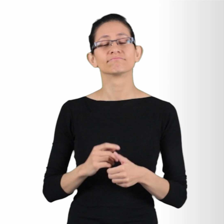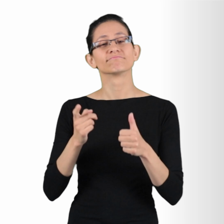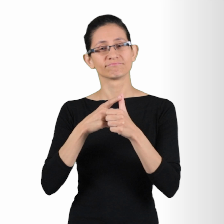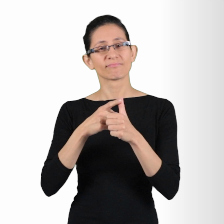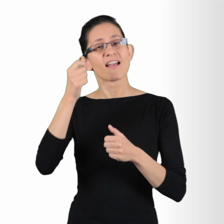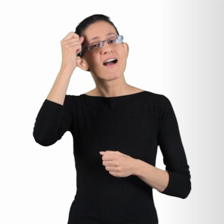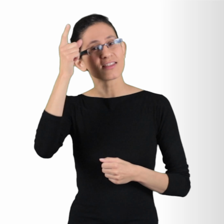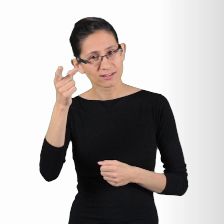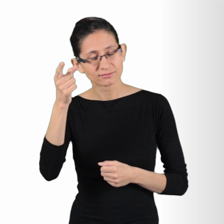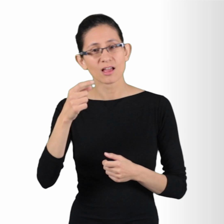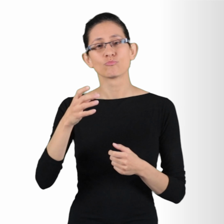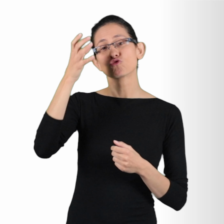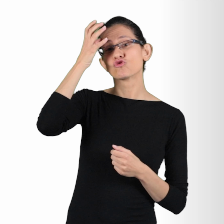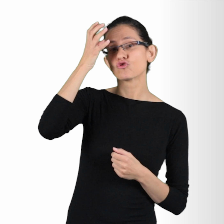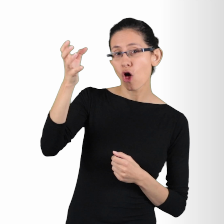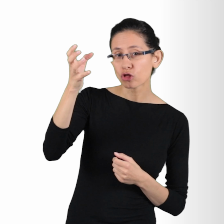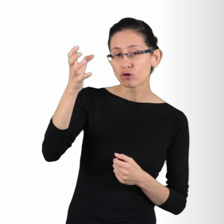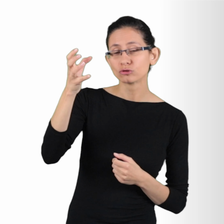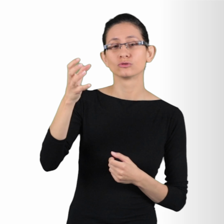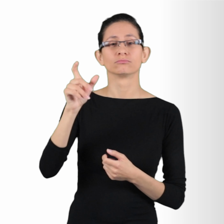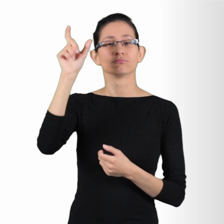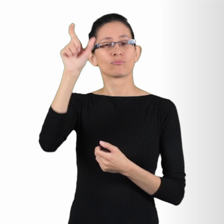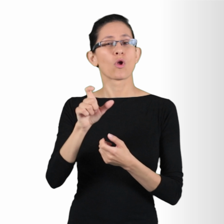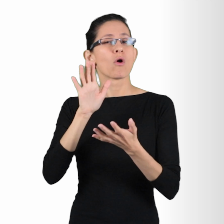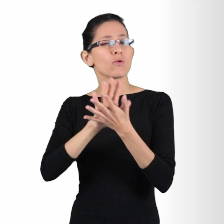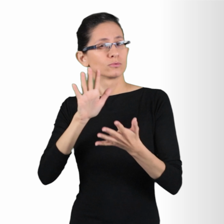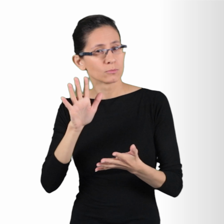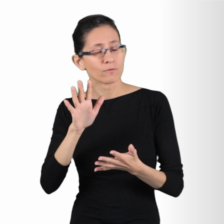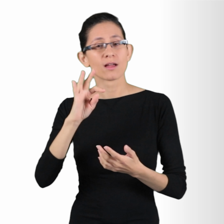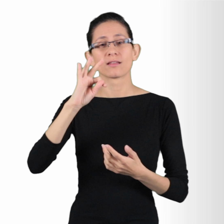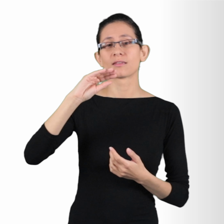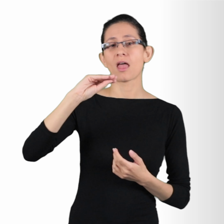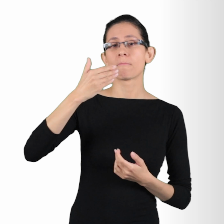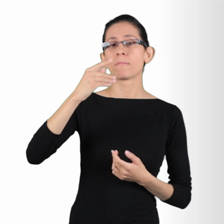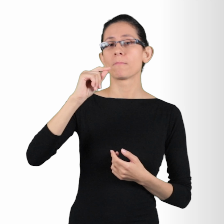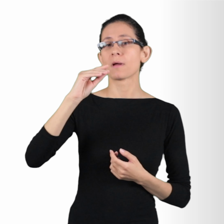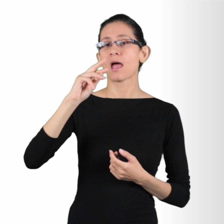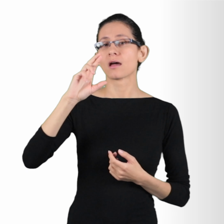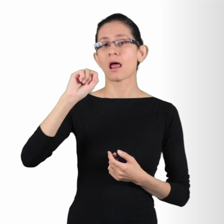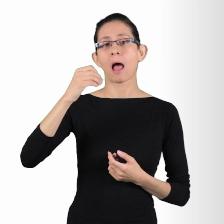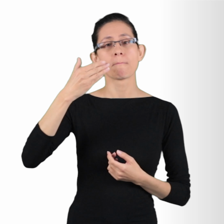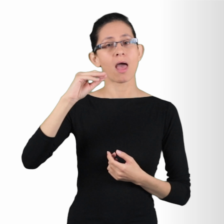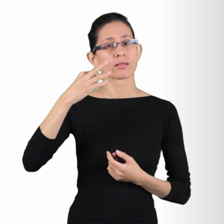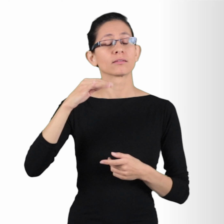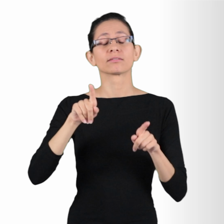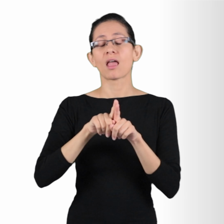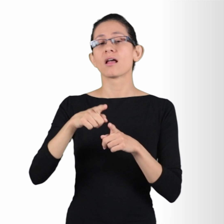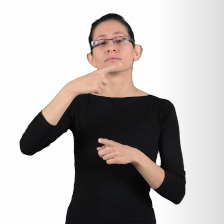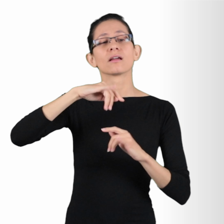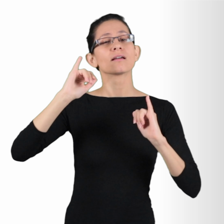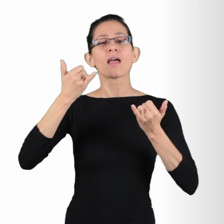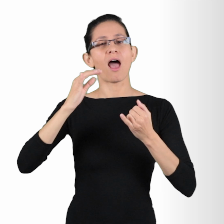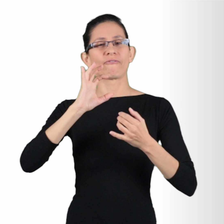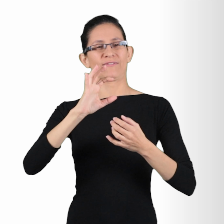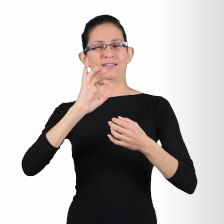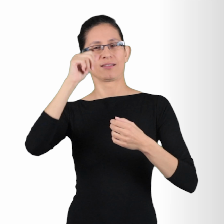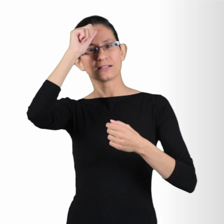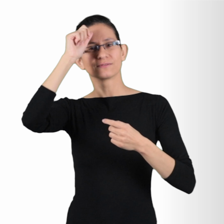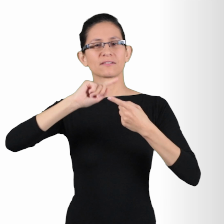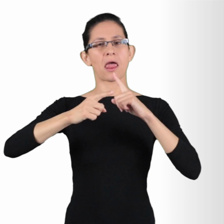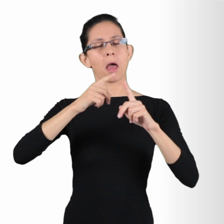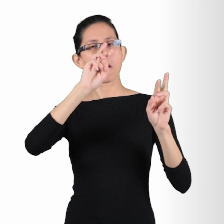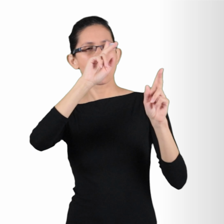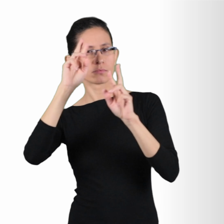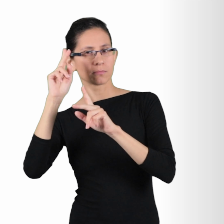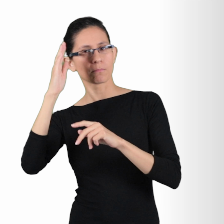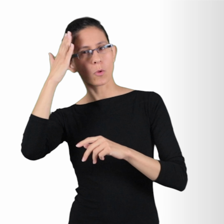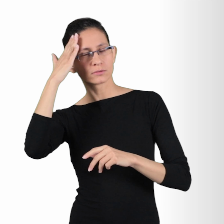Jest to inteligencja, zdolności, osobowość, temperament i to jakie mamy style poznawcze.